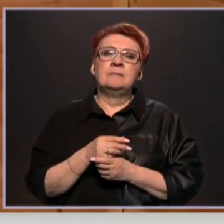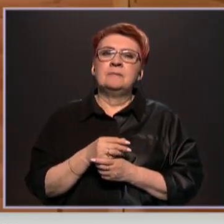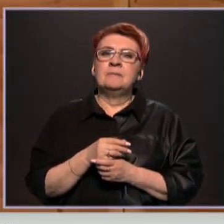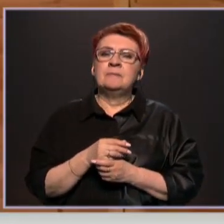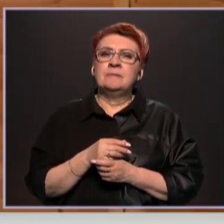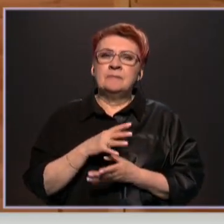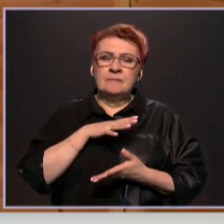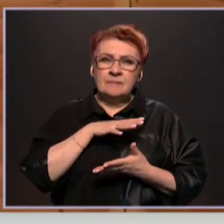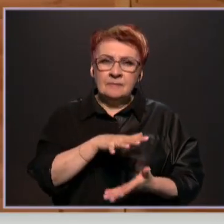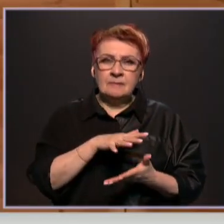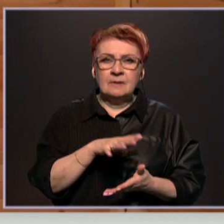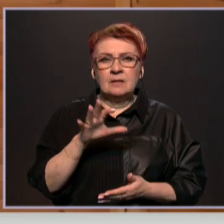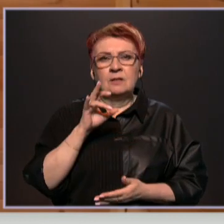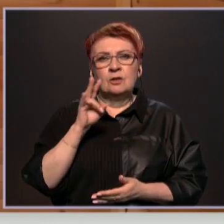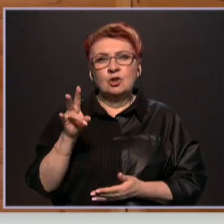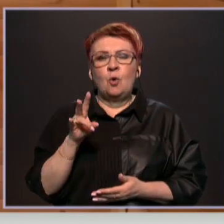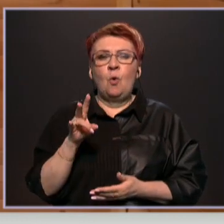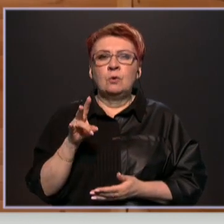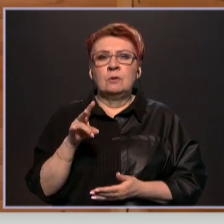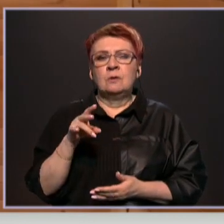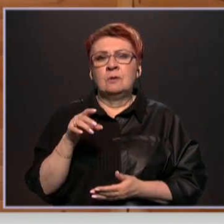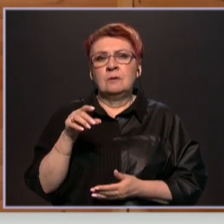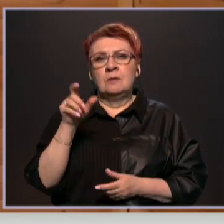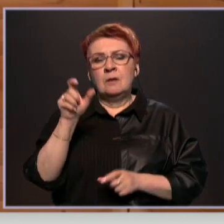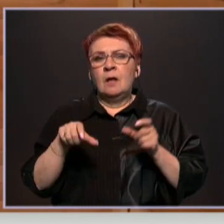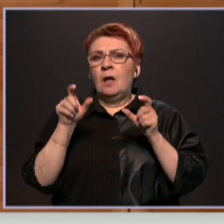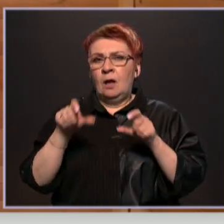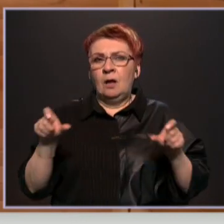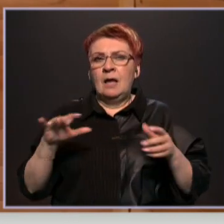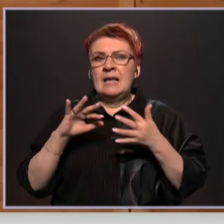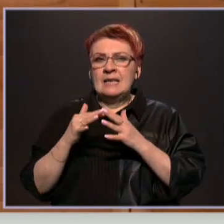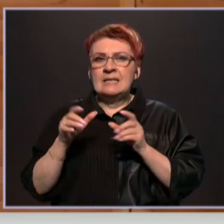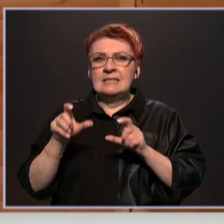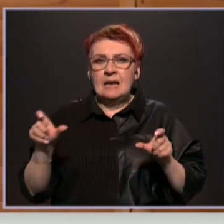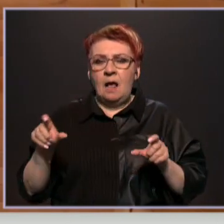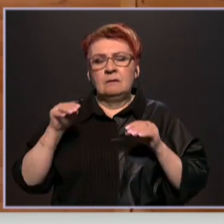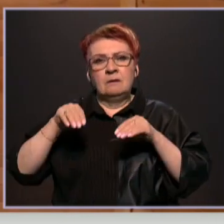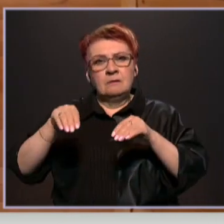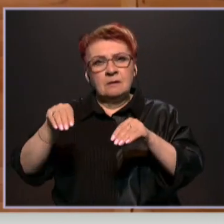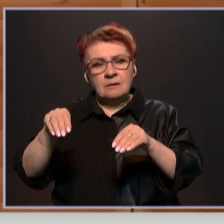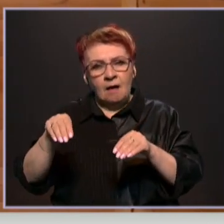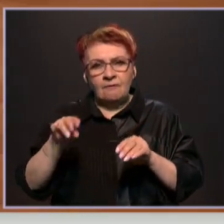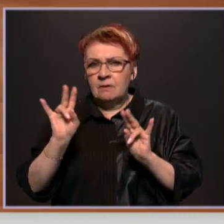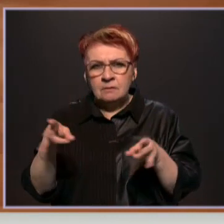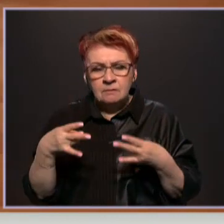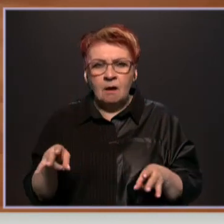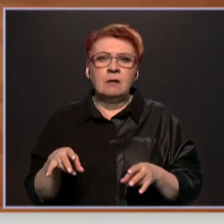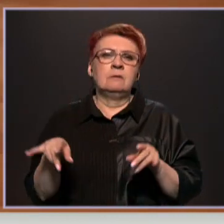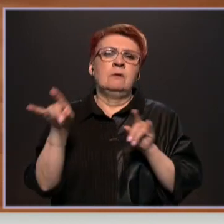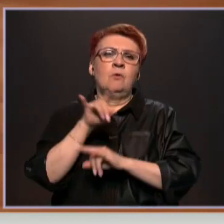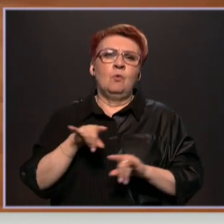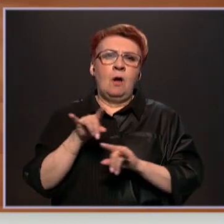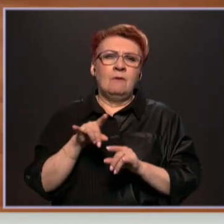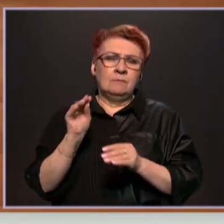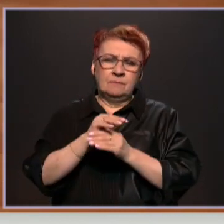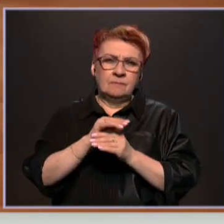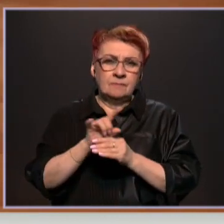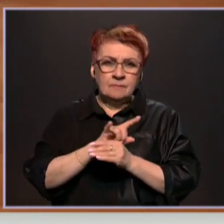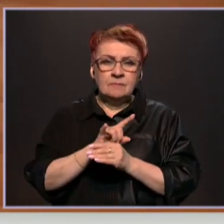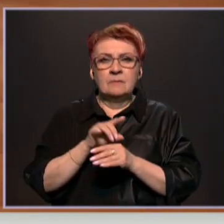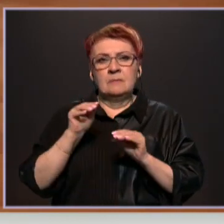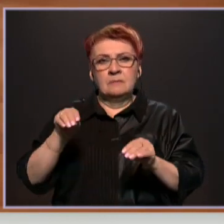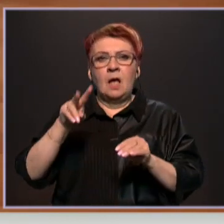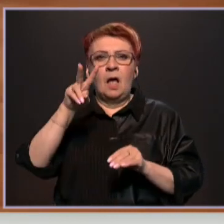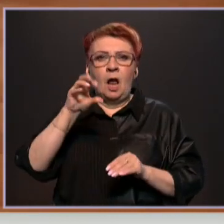в том что он отговаривал селян сеять зерновые и уговаривал их не прекращать сеять Лен говорят